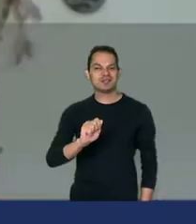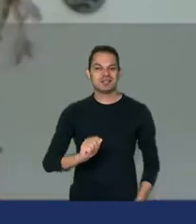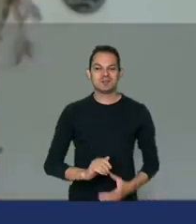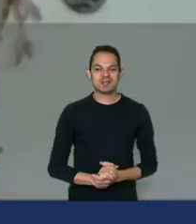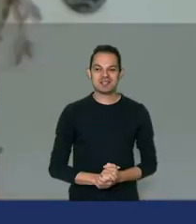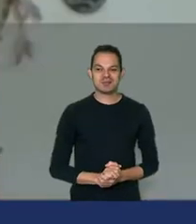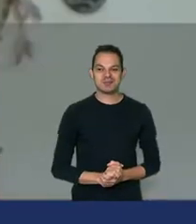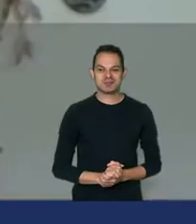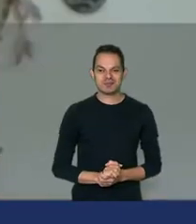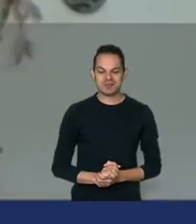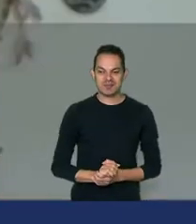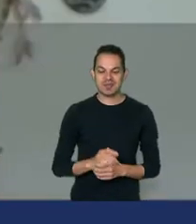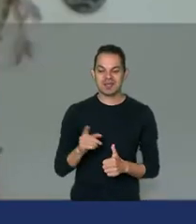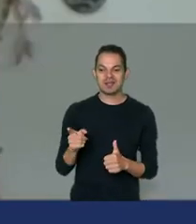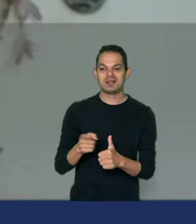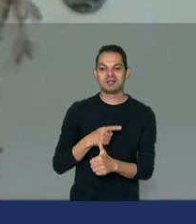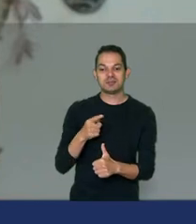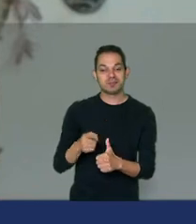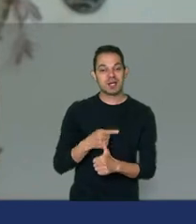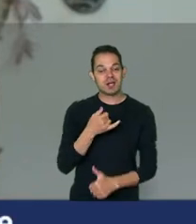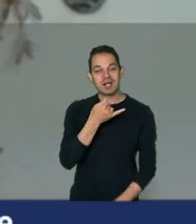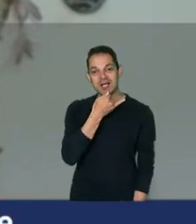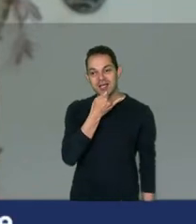[DEPUTADA]: MUITO OBRIGADA, SENHOR PRESIDENTE. PRIMEIRAMENTE EU QUERIA LAMENTAR TODA A SITUAÇÃO QUE